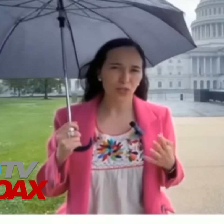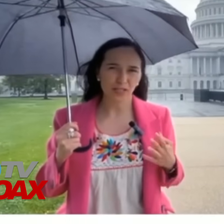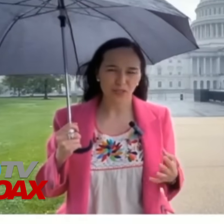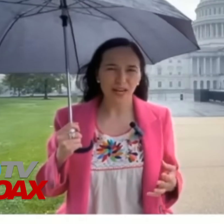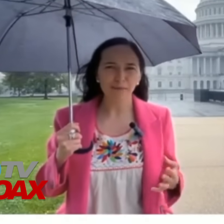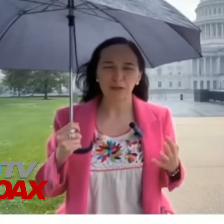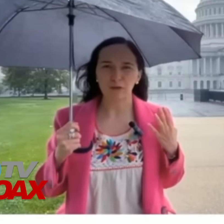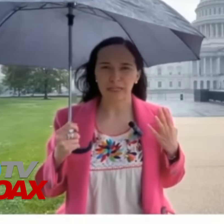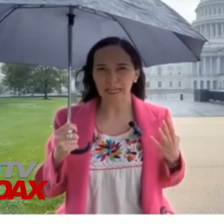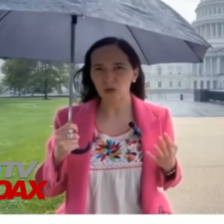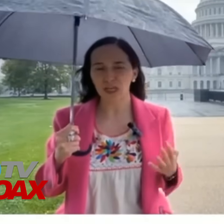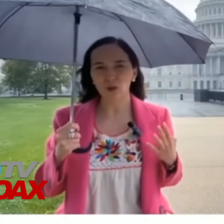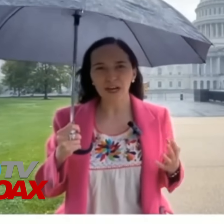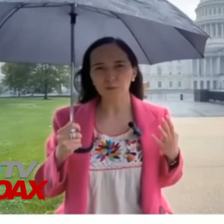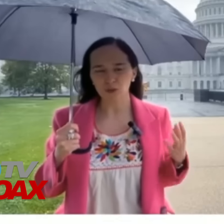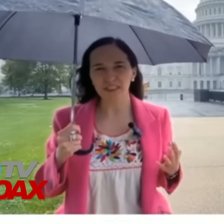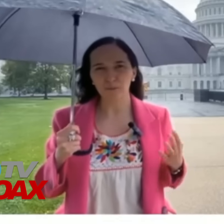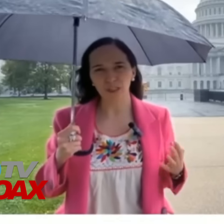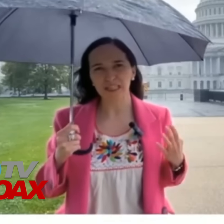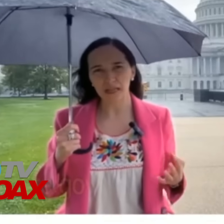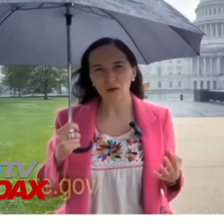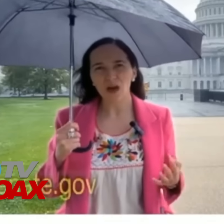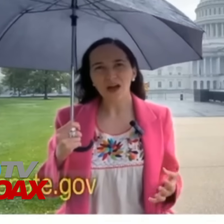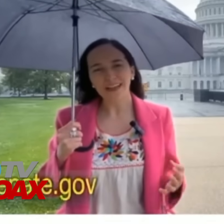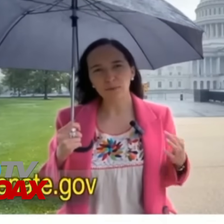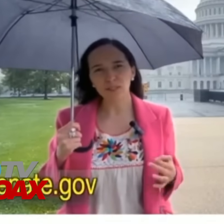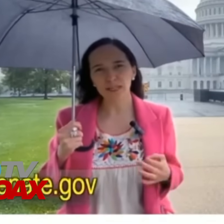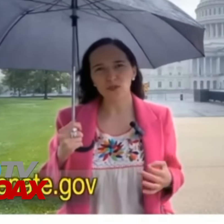a mis conacionales méxicoamericanos y a todas las personas que puedan hacerlo a que busquen